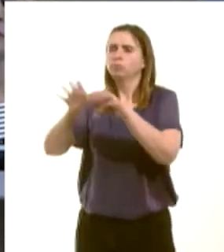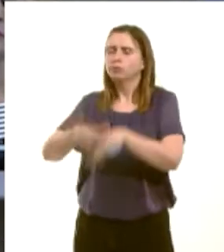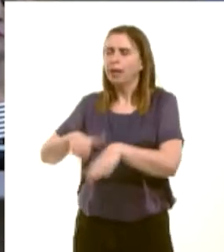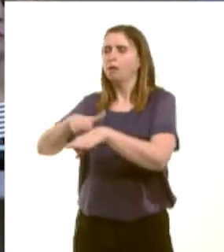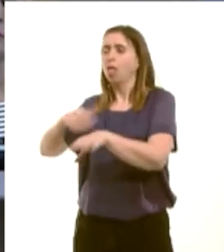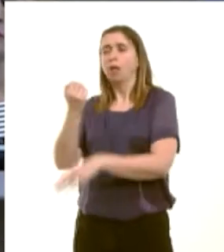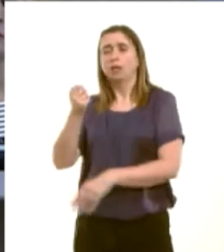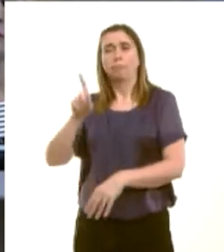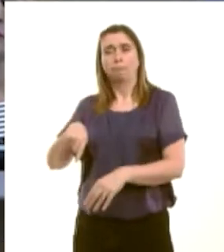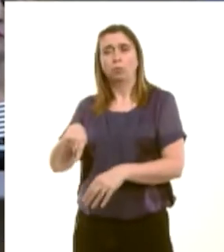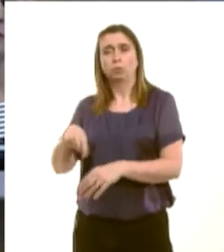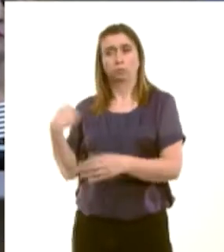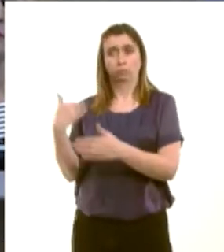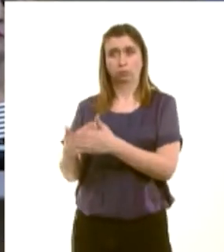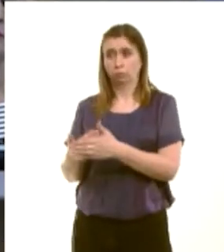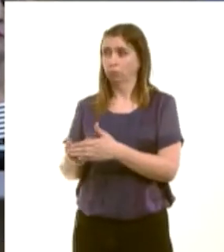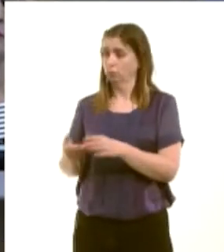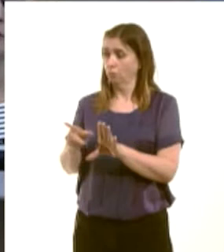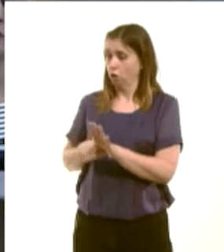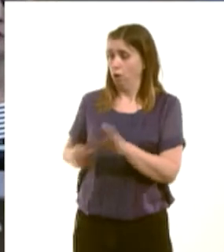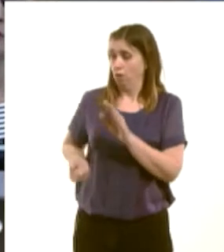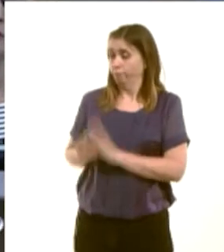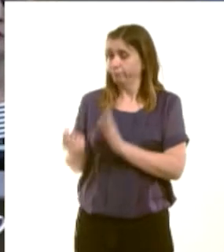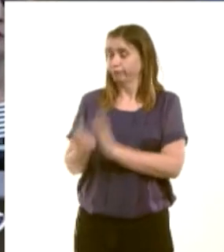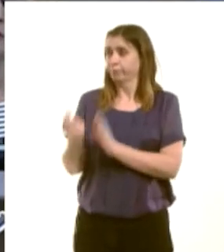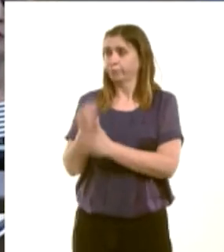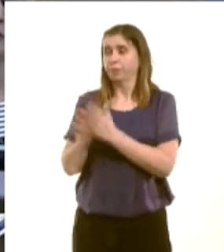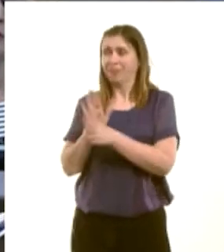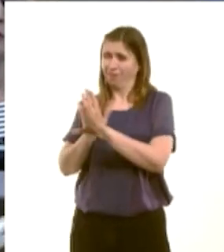A55. Yr wythnos diwethaf, mi wnaeth eich Llywodraeth eich hun gyhoeddi gorchymyn traffig dros dro